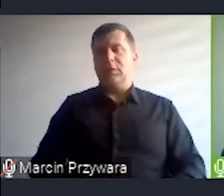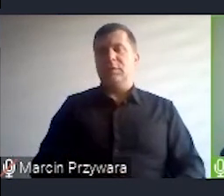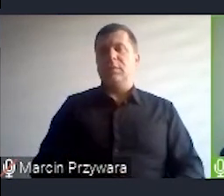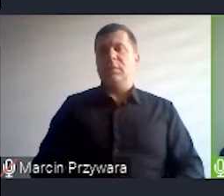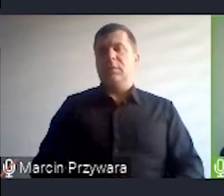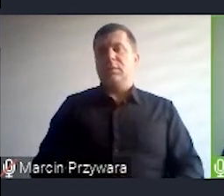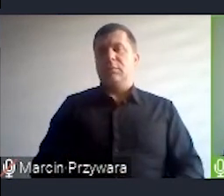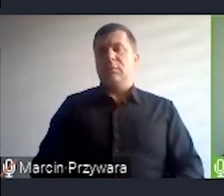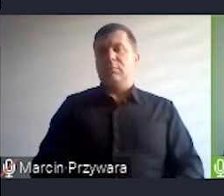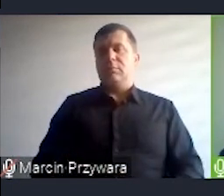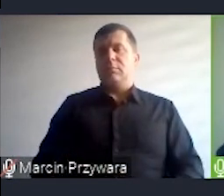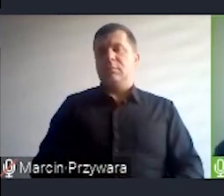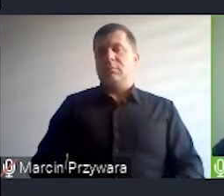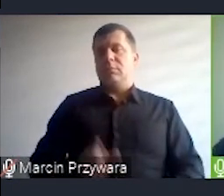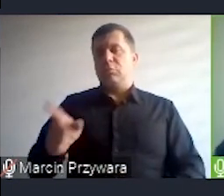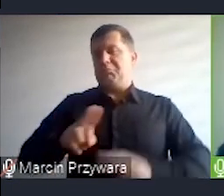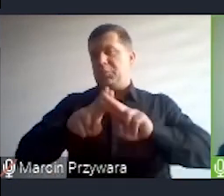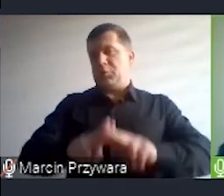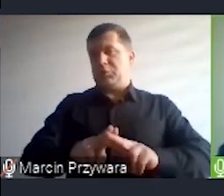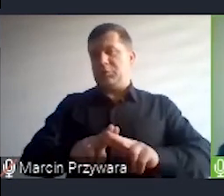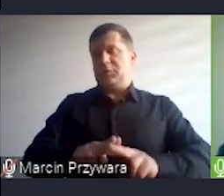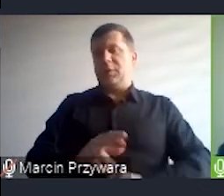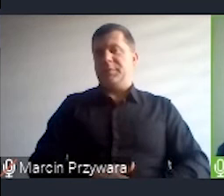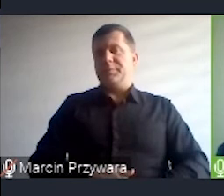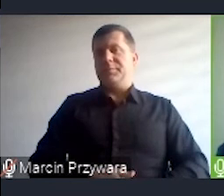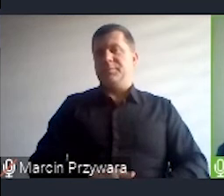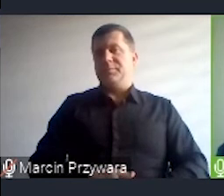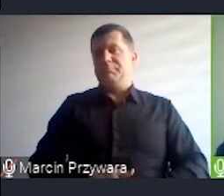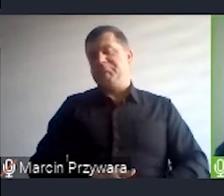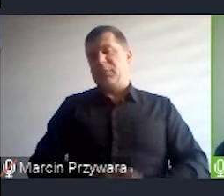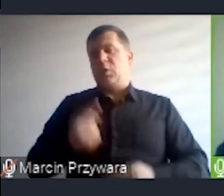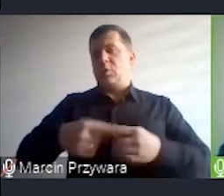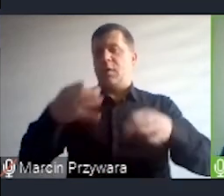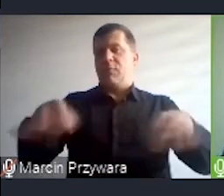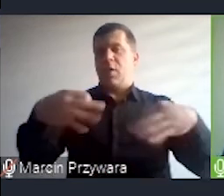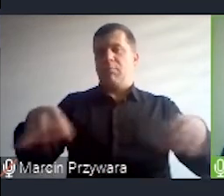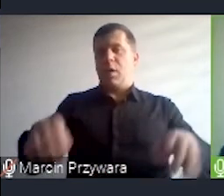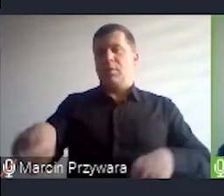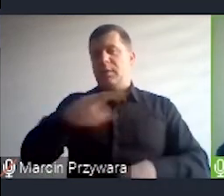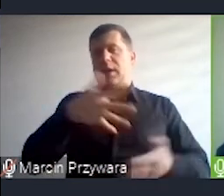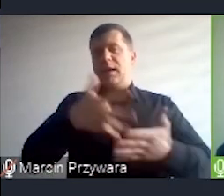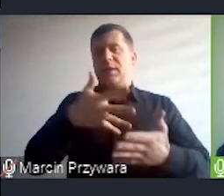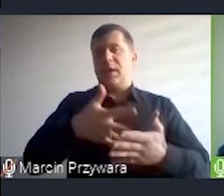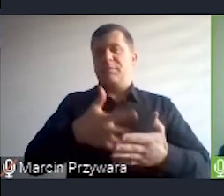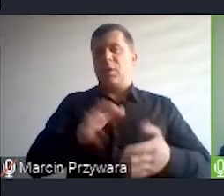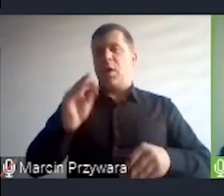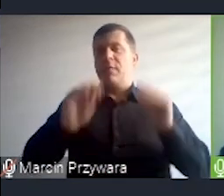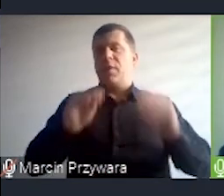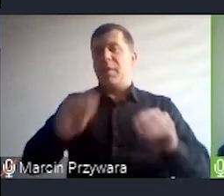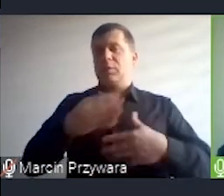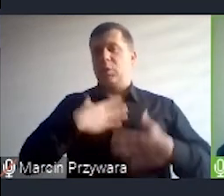Więc tu pozostawiam pewną swobodę w interpretacji, jeśli chodzi o wyposażenie łazienek,